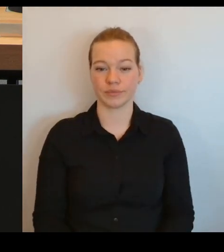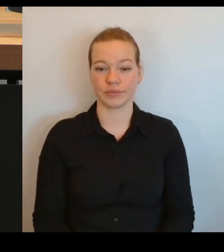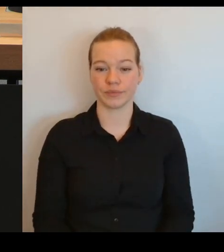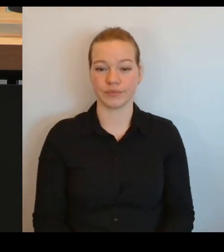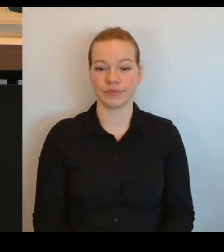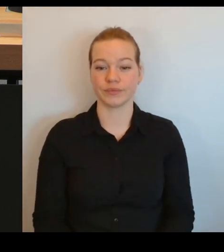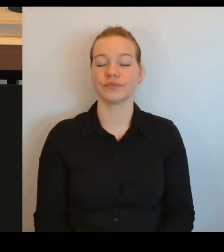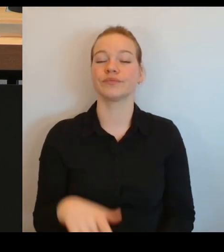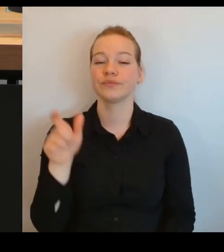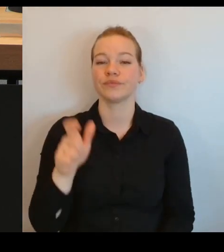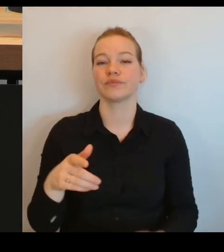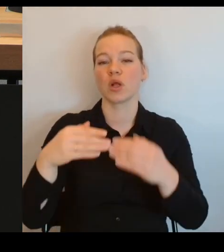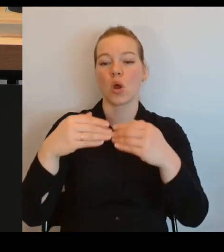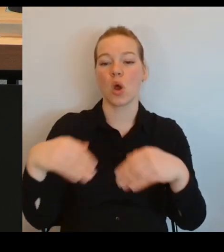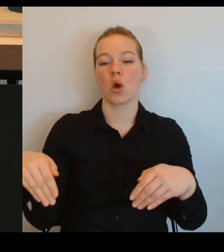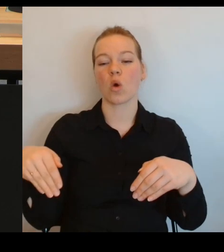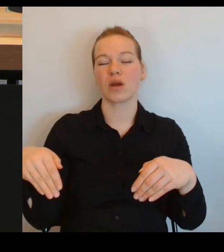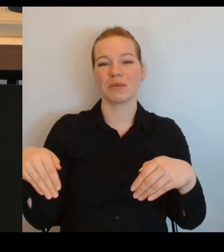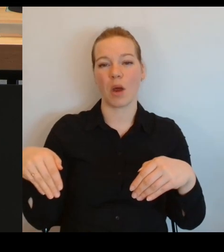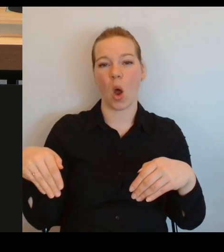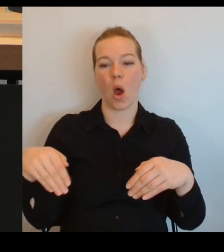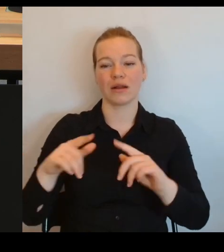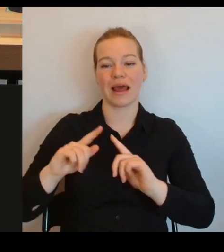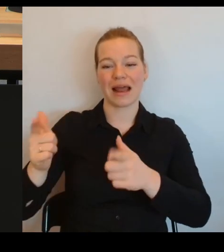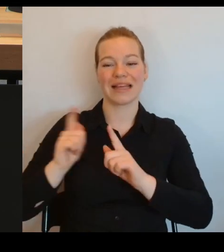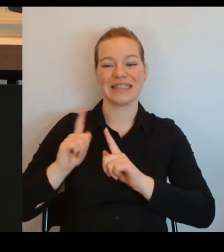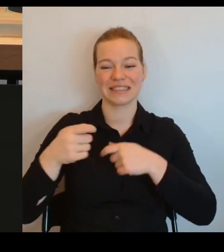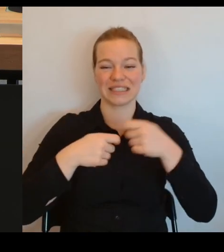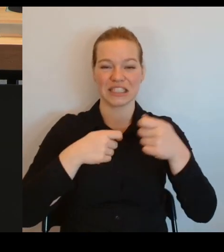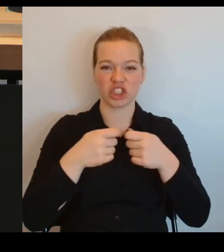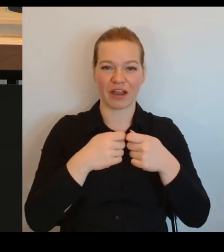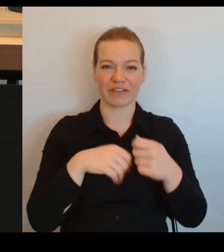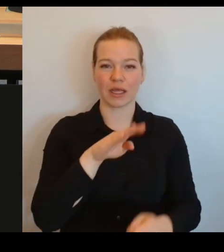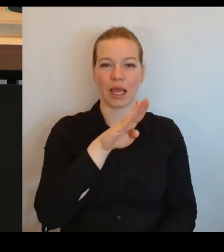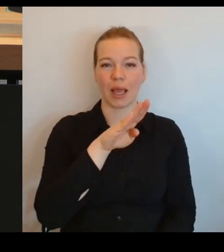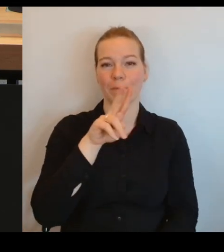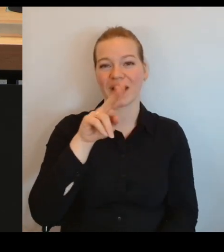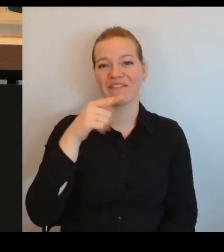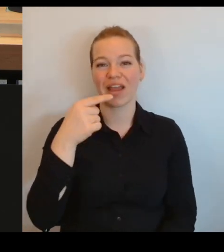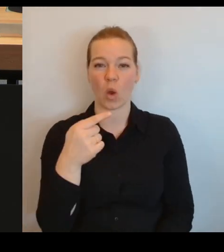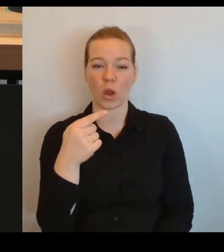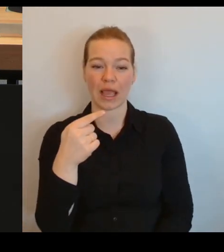Und jetzt fordern Sie derartige Experimente wieder für unsere Schulen, Bäderbetriebe oder Kulturinstitutionen.